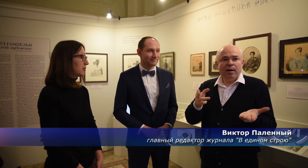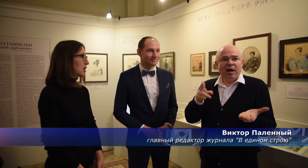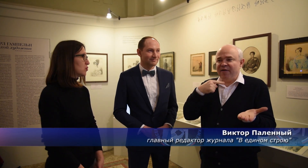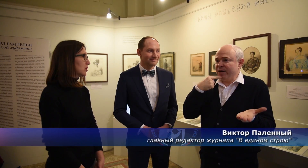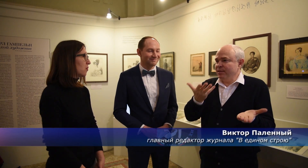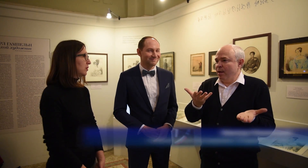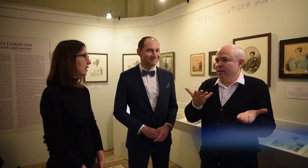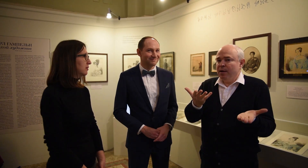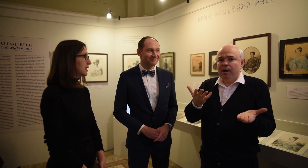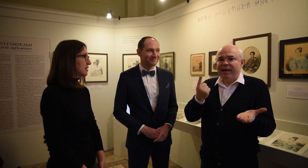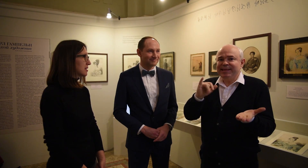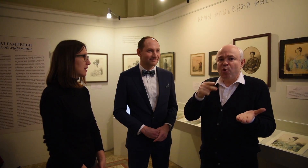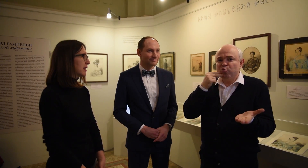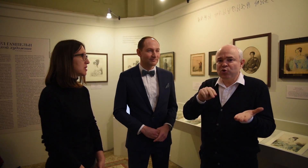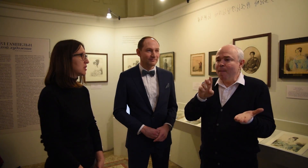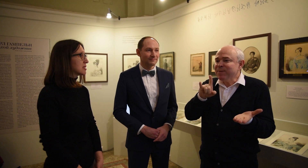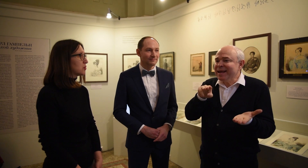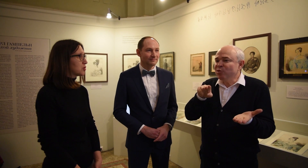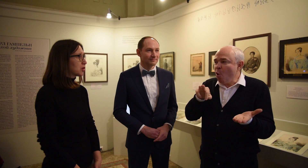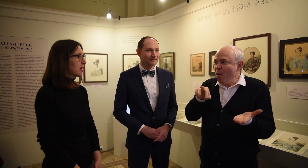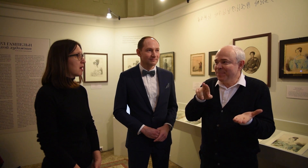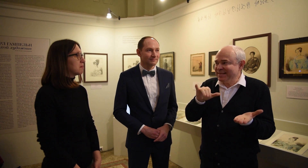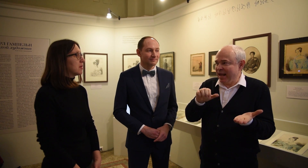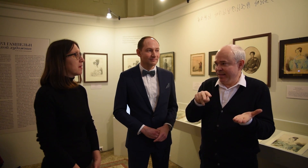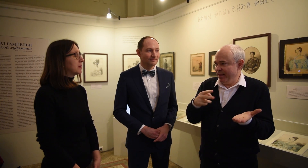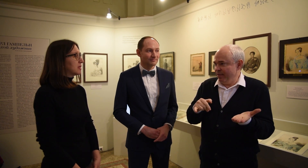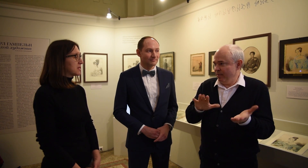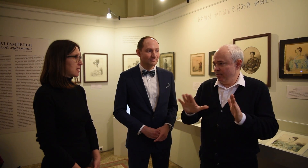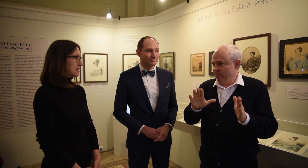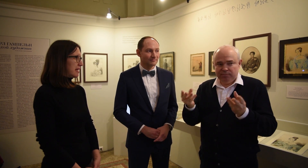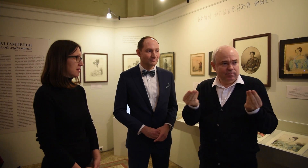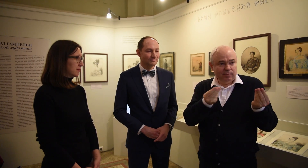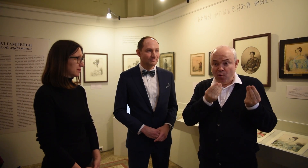потому что он, как говорится, один из лучших бытописателей.